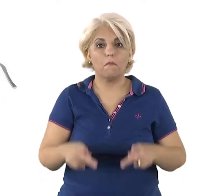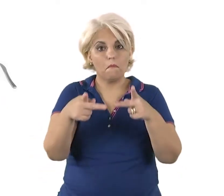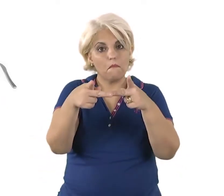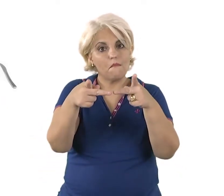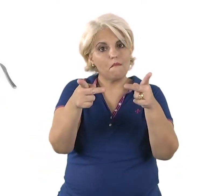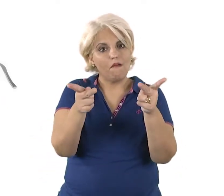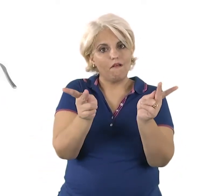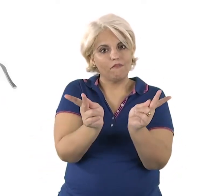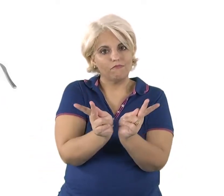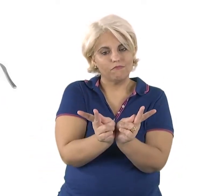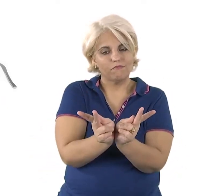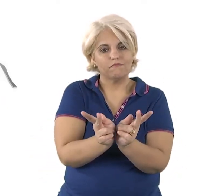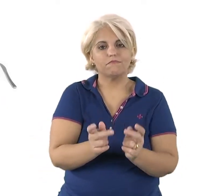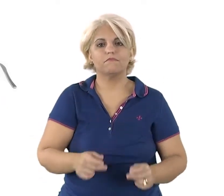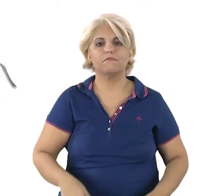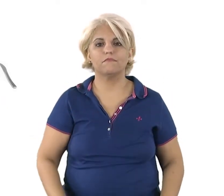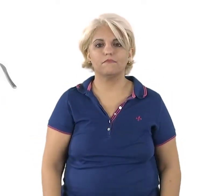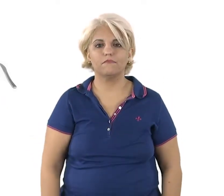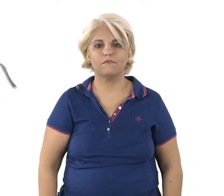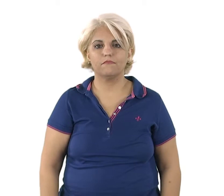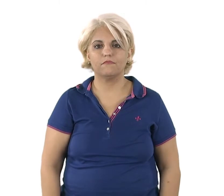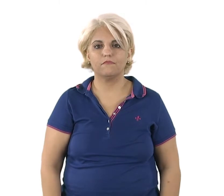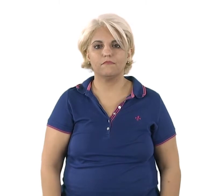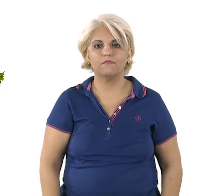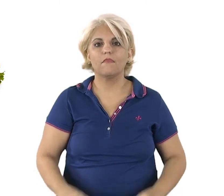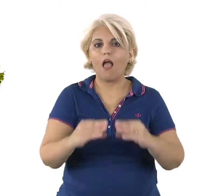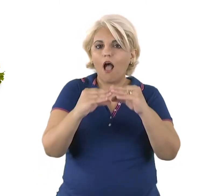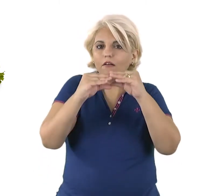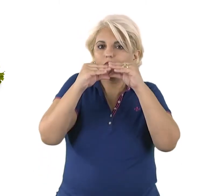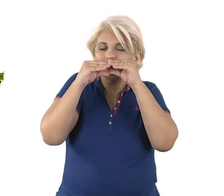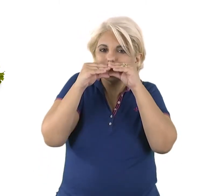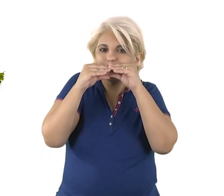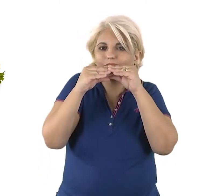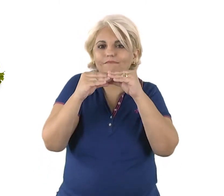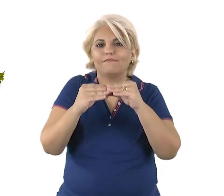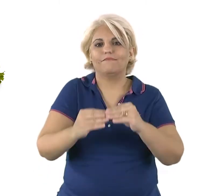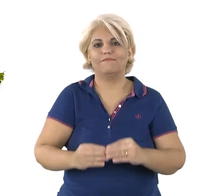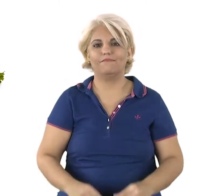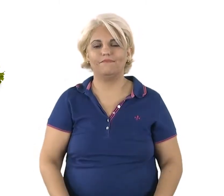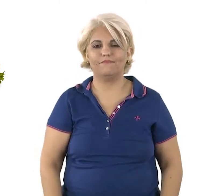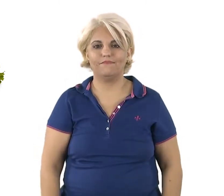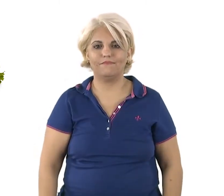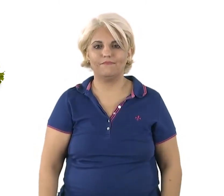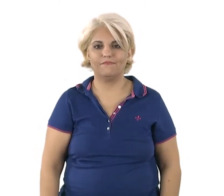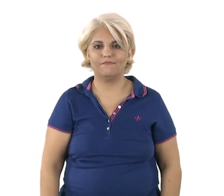Prato Sanduíche